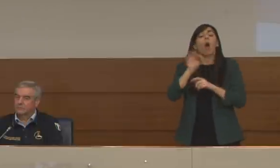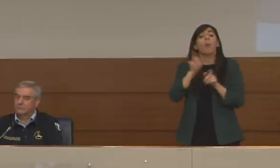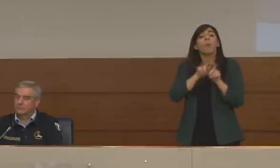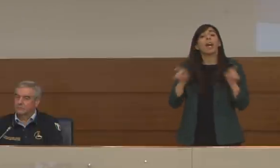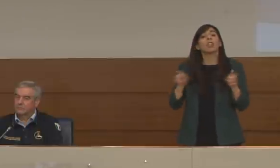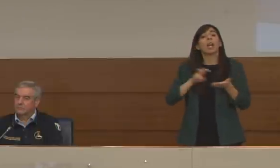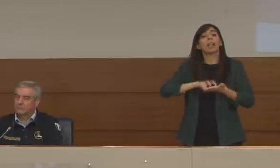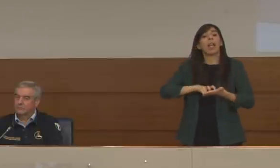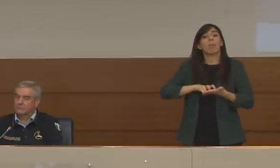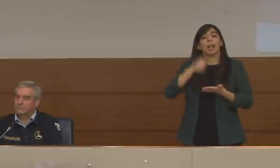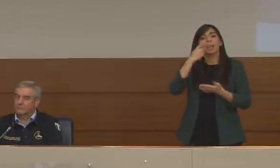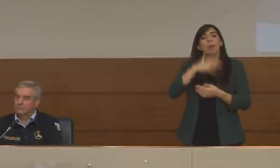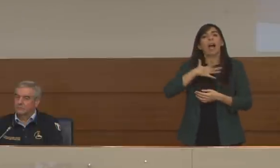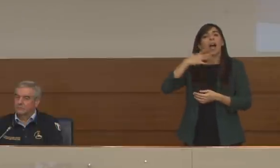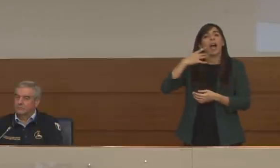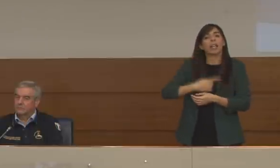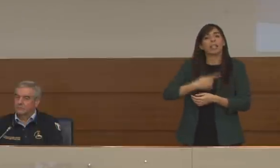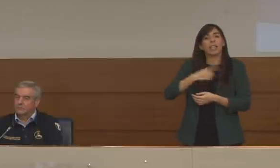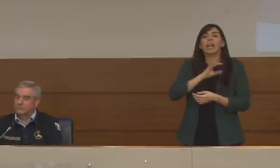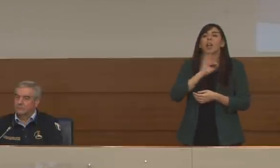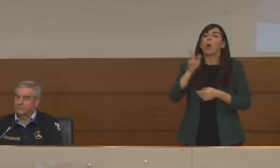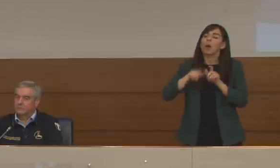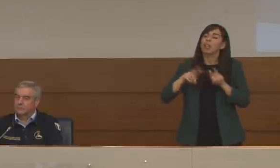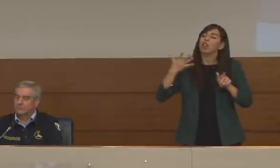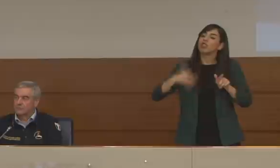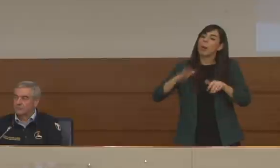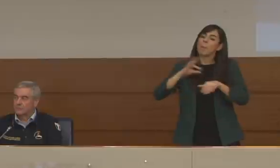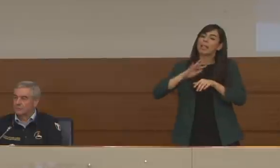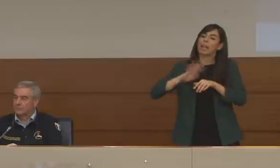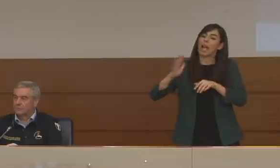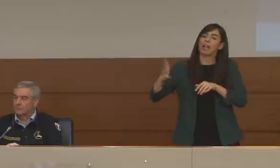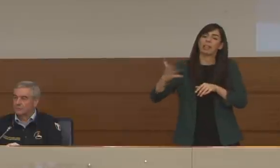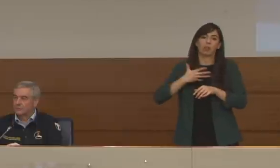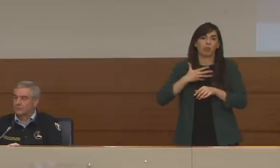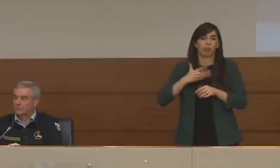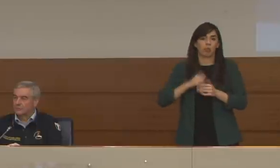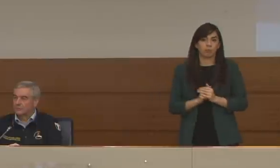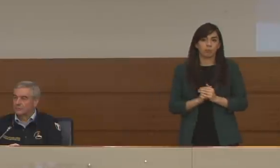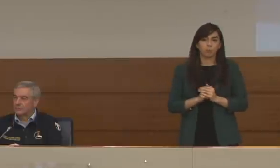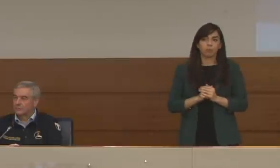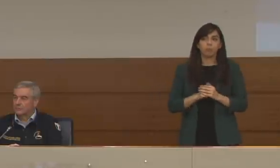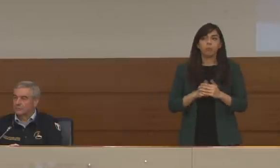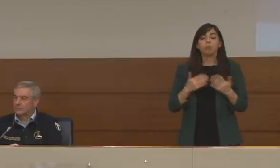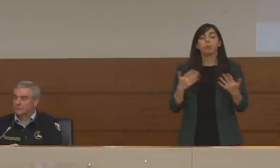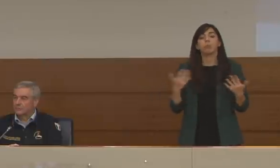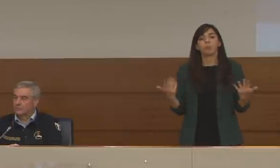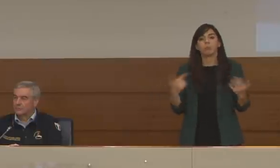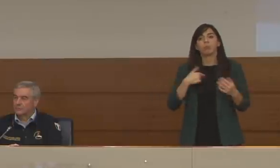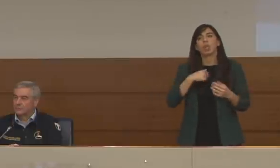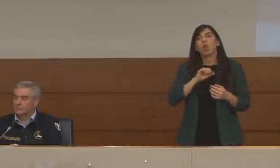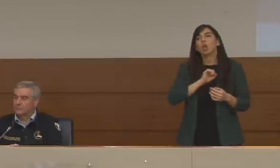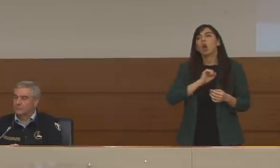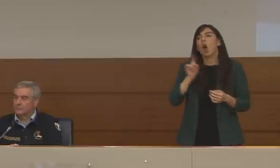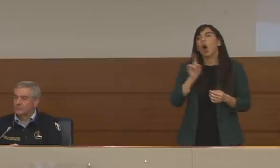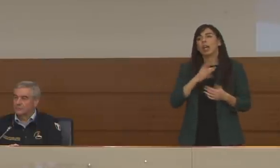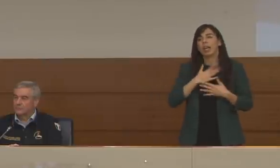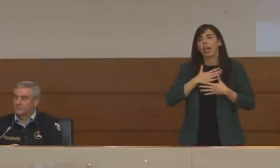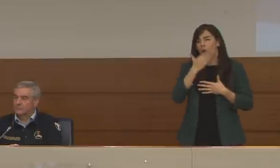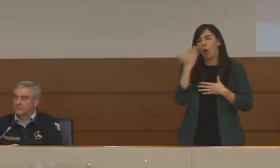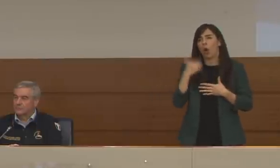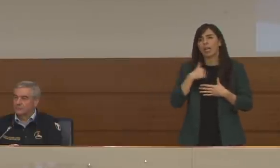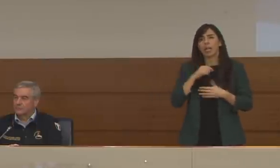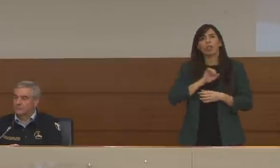anziani e persone con comorbidità. Quindi non credo onestamente che la mancata